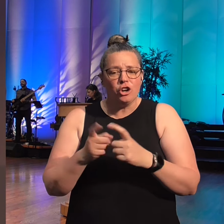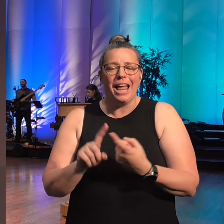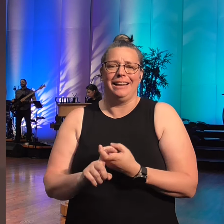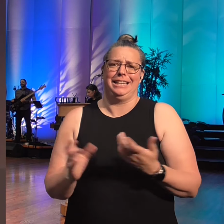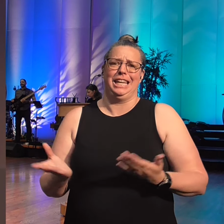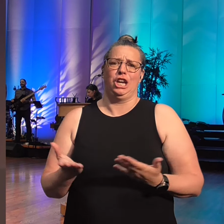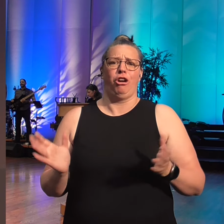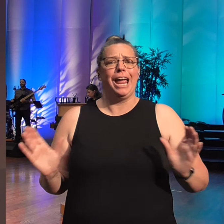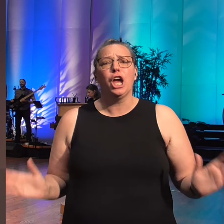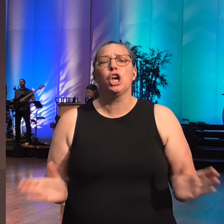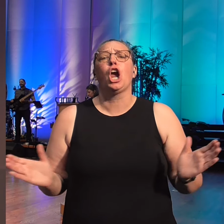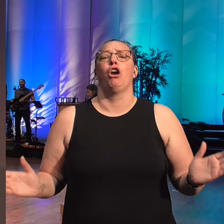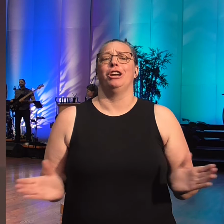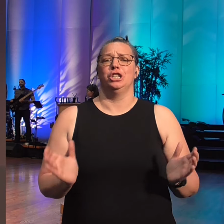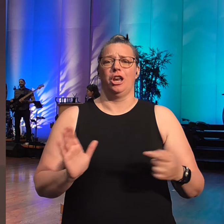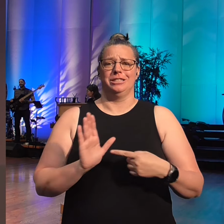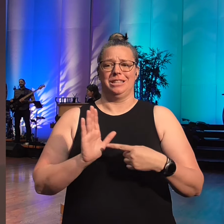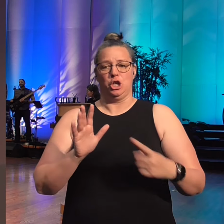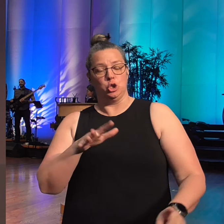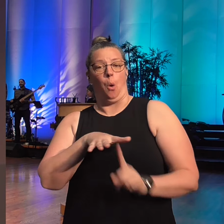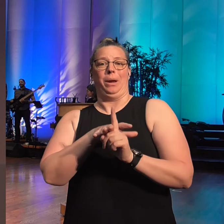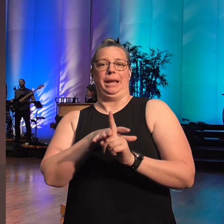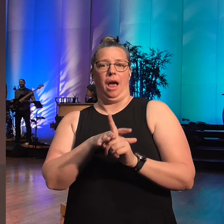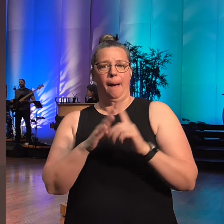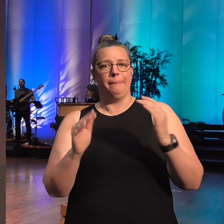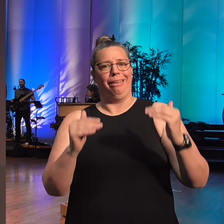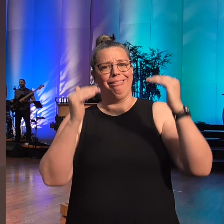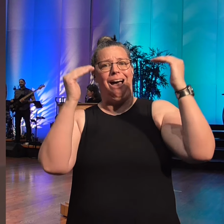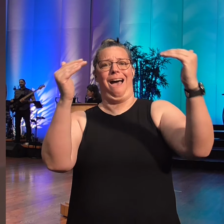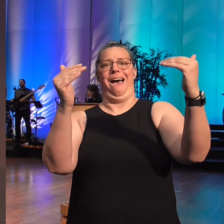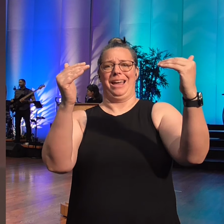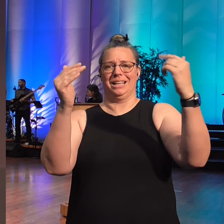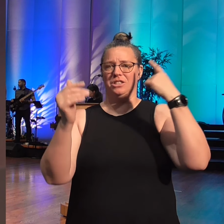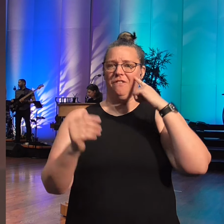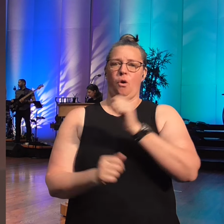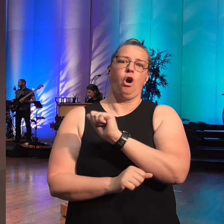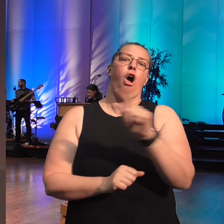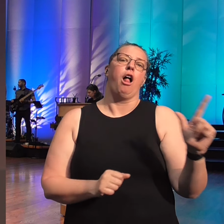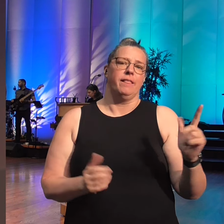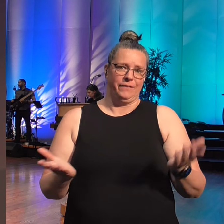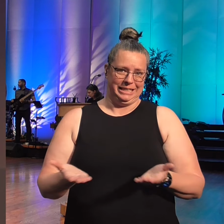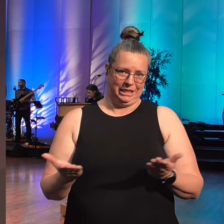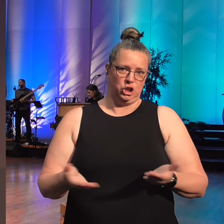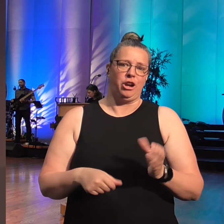siempre animándonos siempre apareciendo en lo más alto y mejor para todos nosotros aquí en Mile High